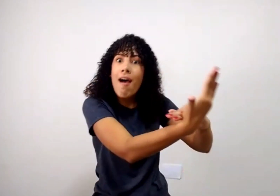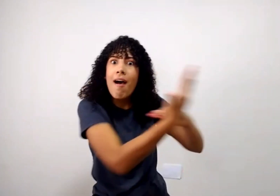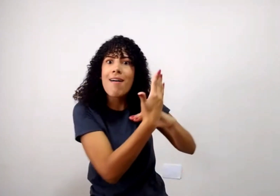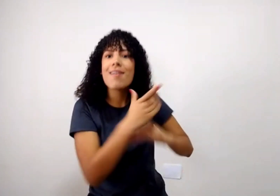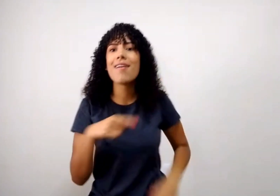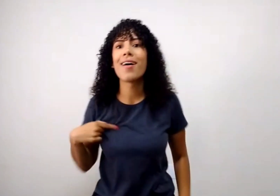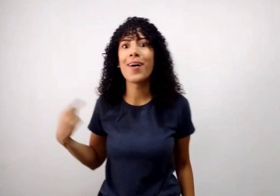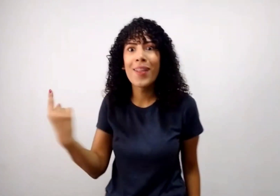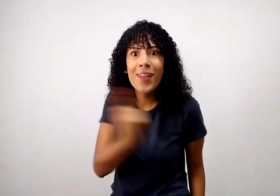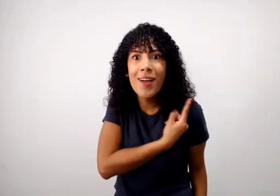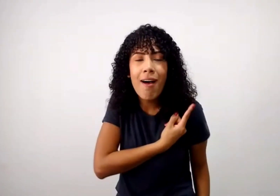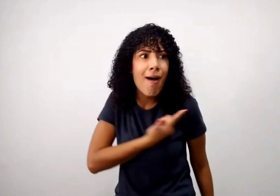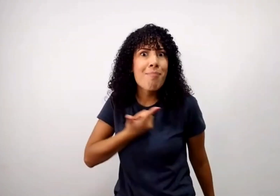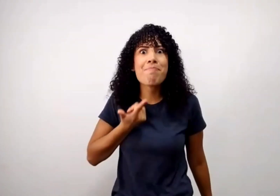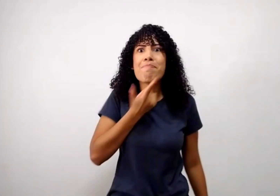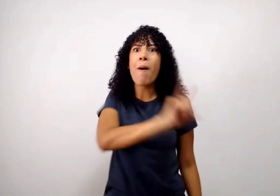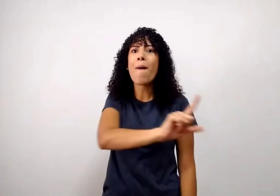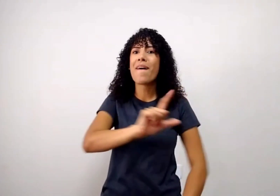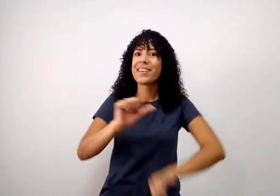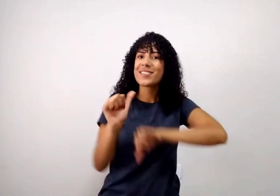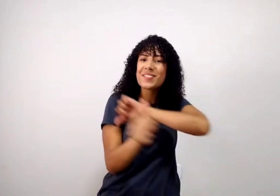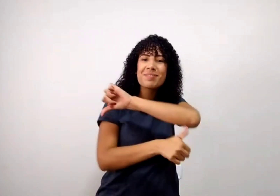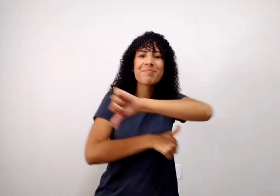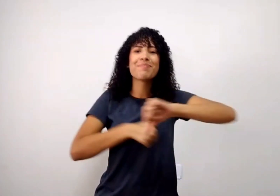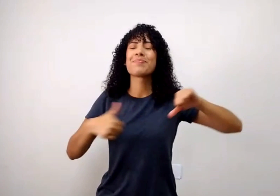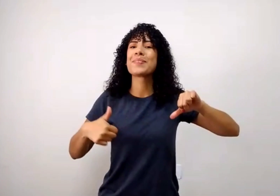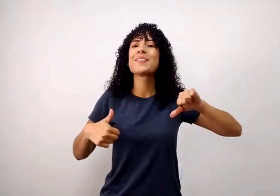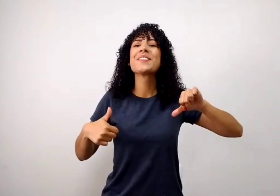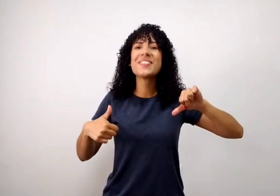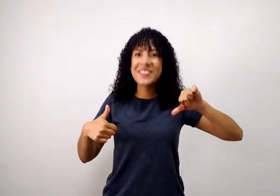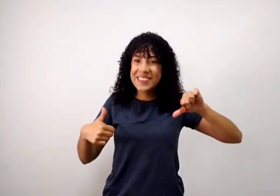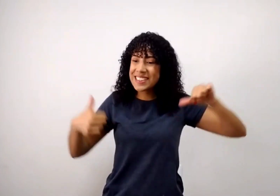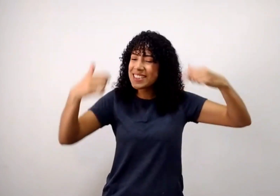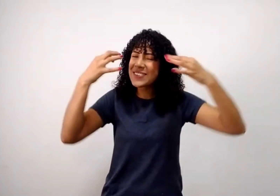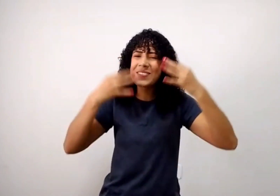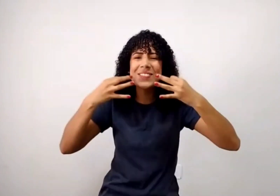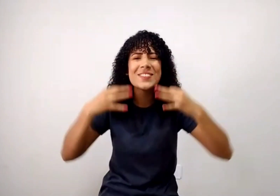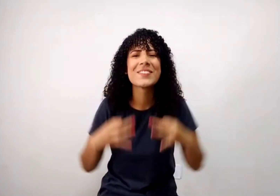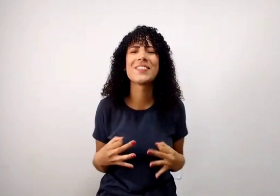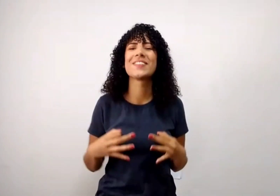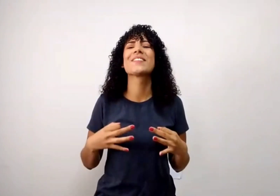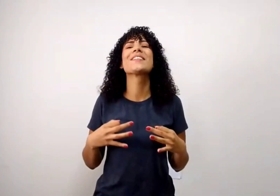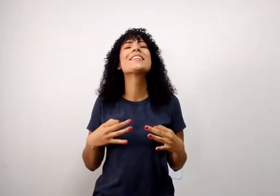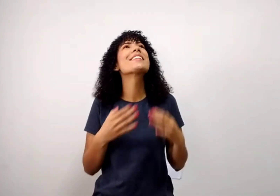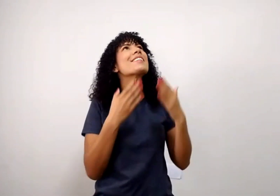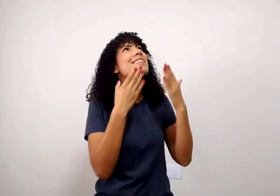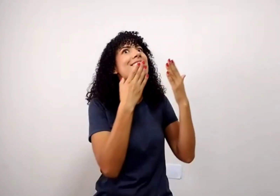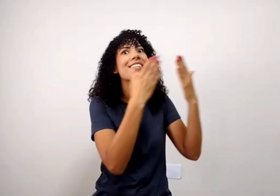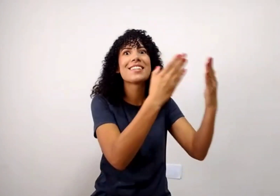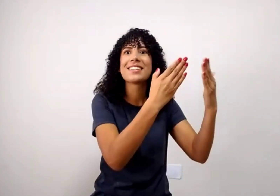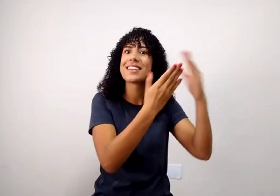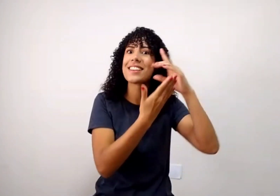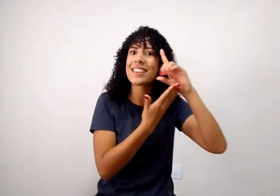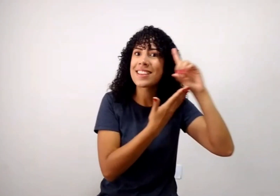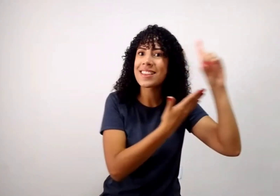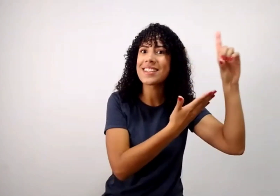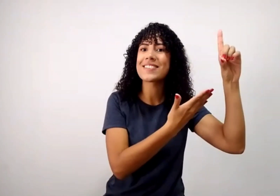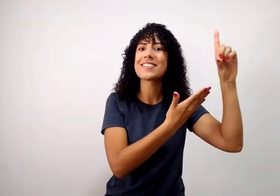para que nele nós nos tornemos a justiça de Deus.